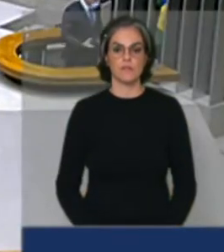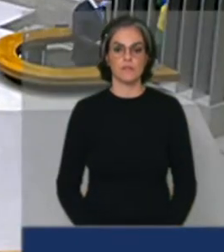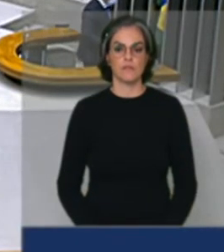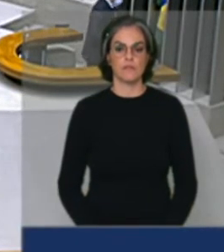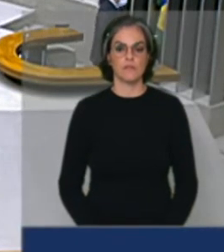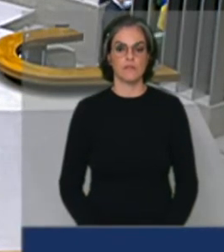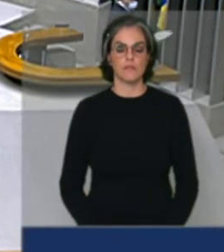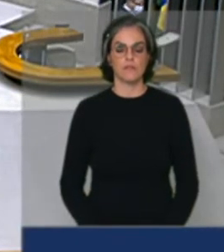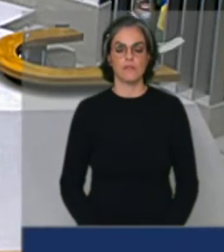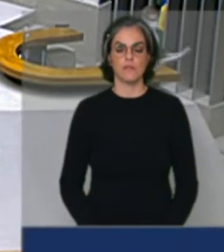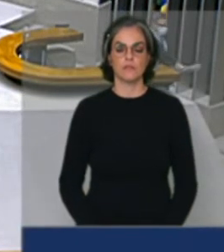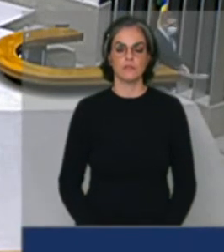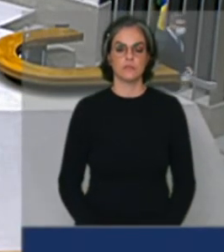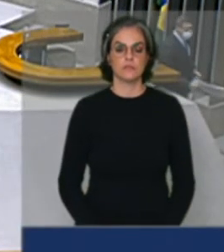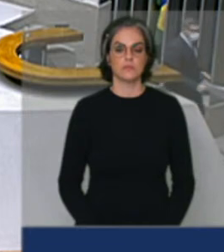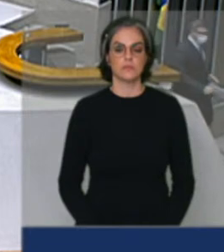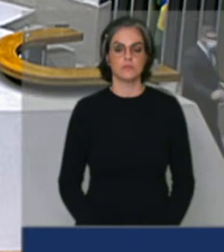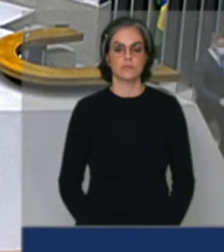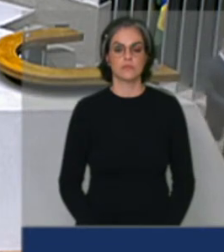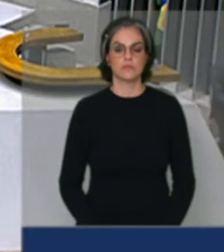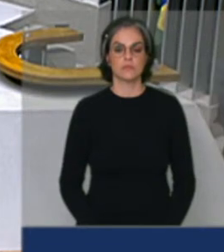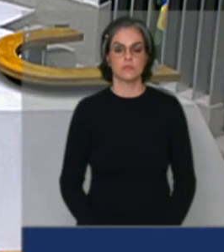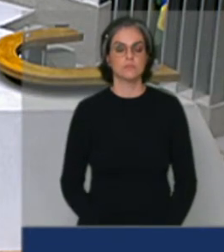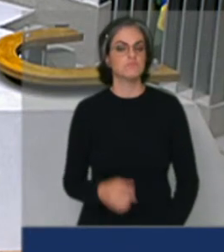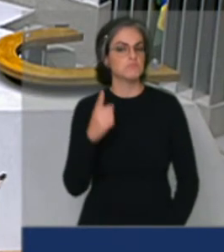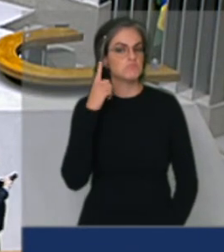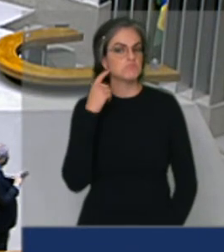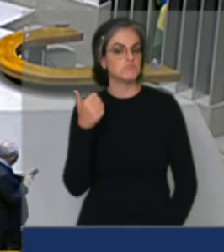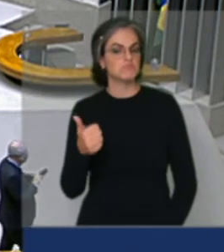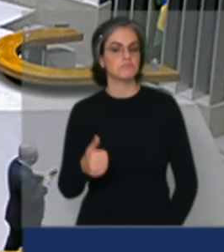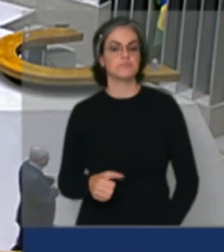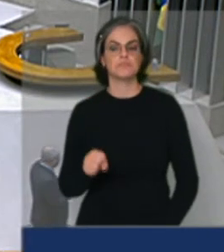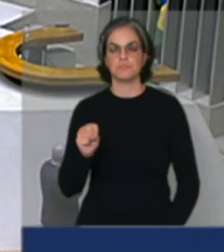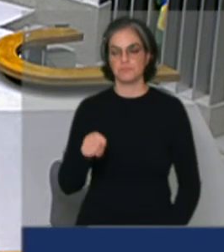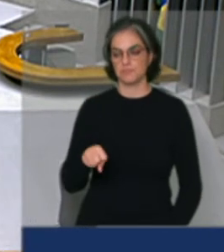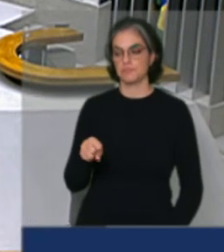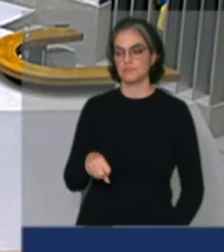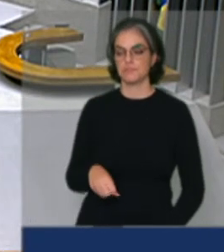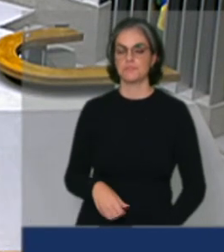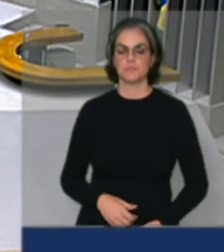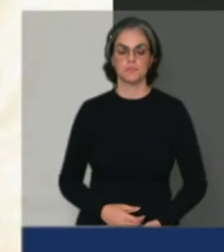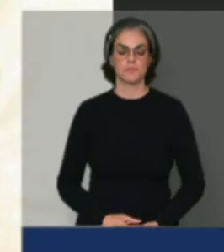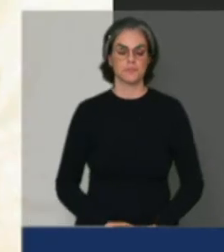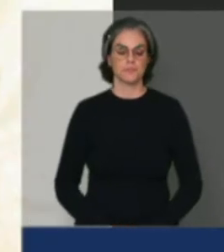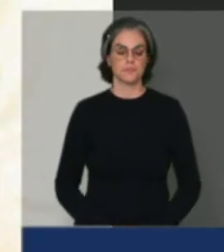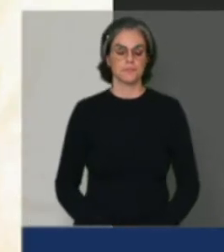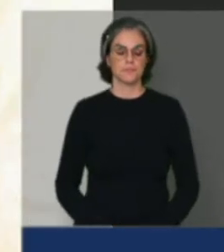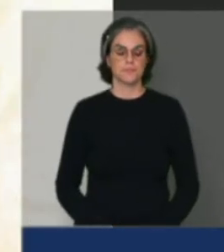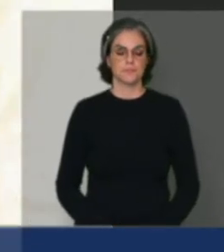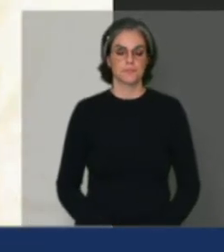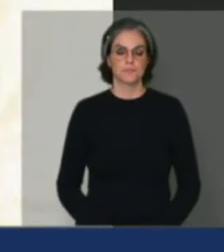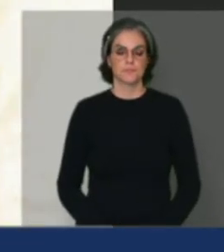PALAVRA, GENERAL GIRÃO, PRECISA ABRIR O MICROFONE. [DEPUTADO]: ESTOU SENDO OUVIDO, PRESIDENTE. [PRESIDENTE]: AGORA SIM.